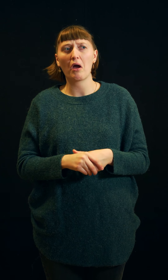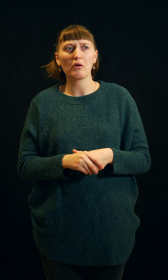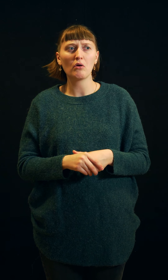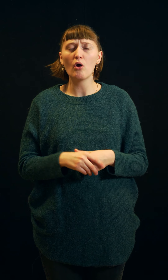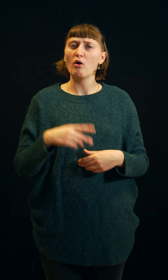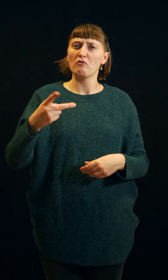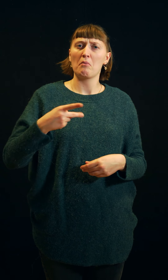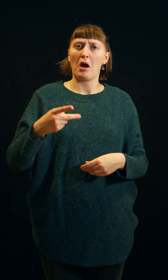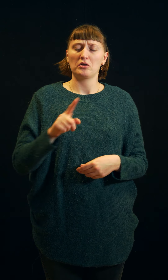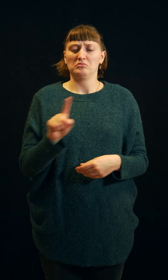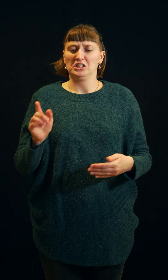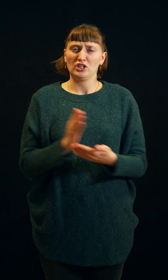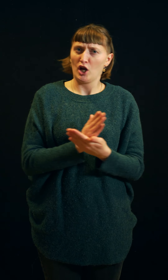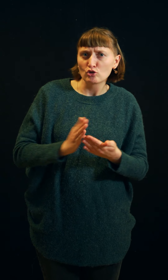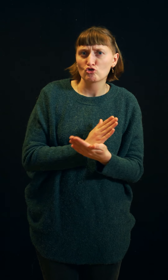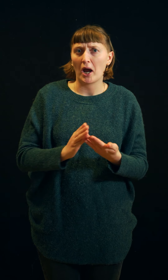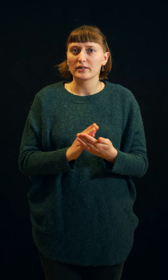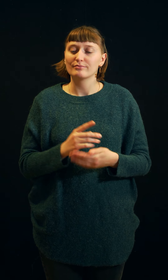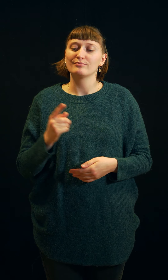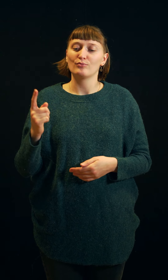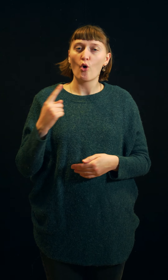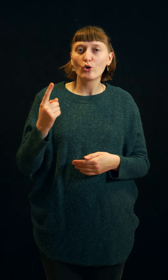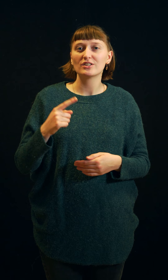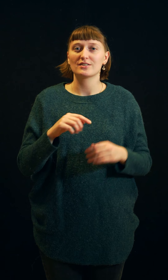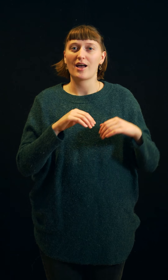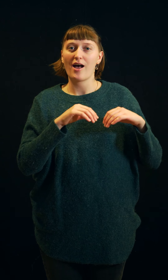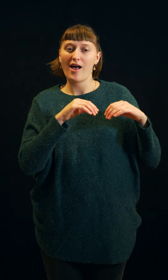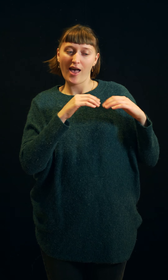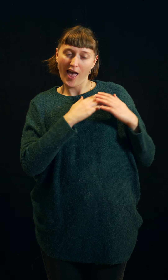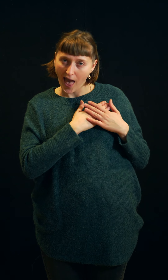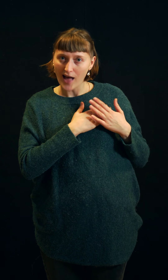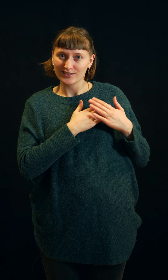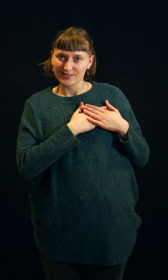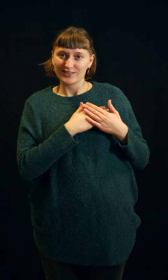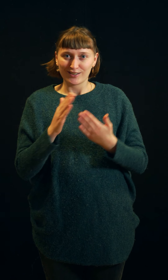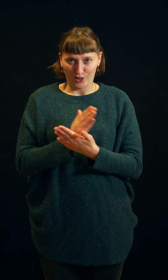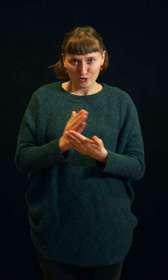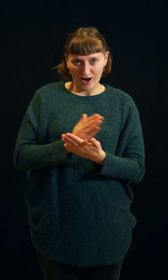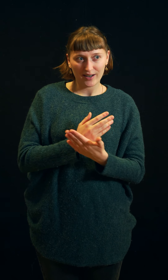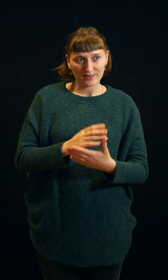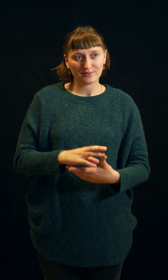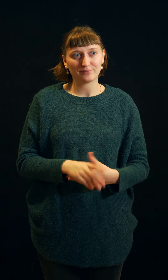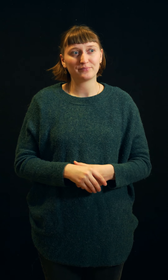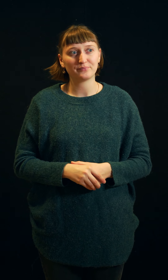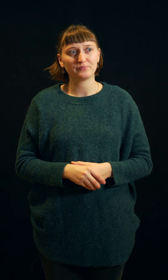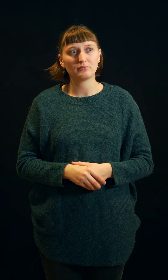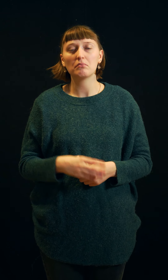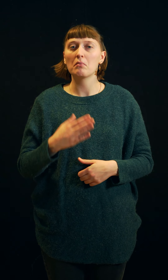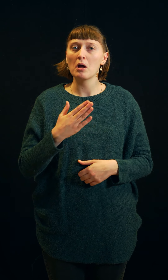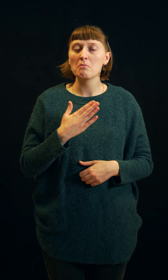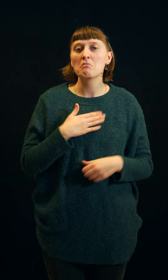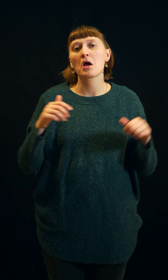Und das ist auch voll in Ordnung, wir haben gar keinen Einfluss, das Herz macht was es will.